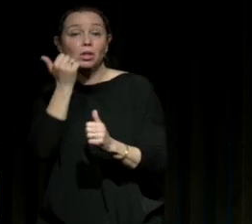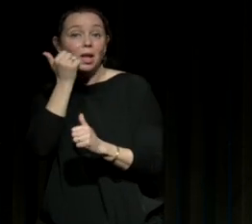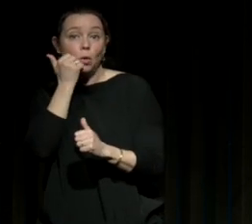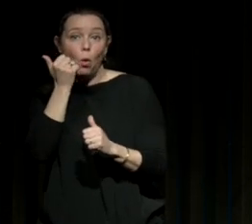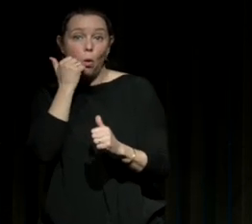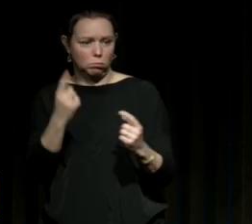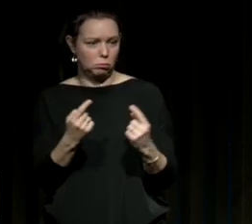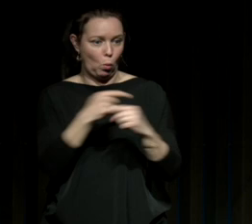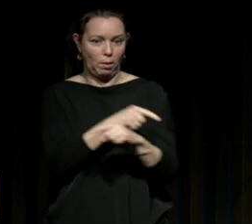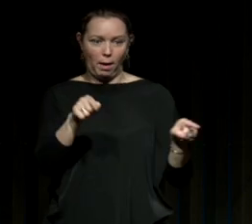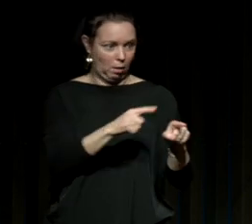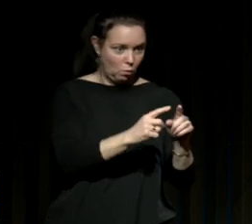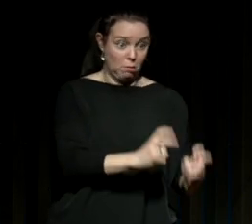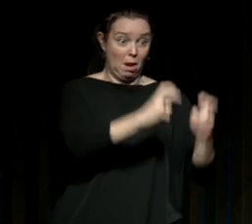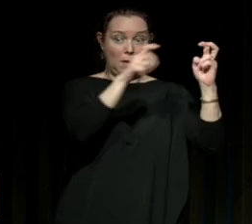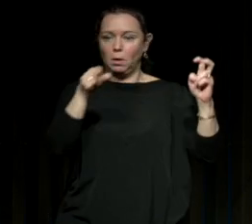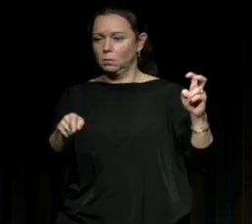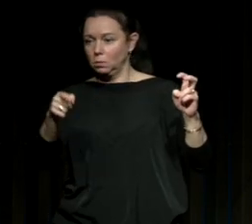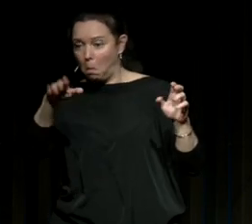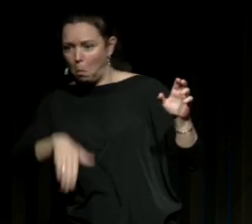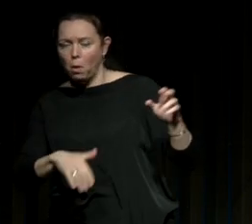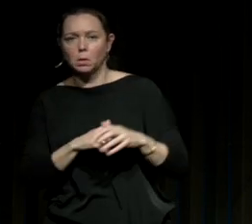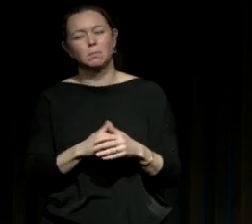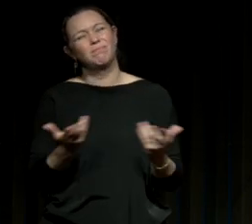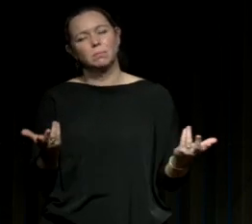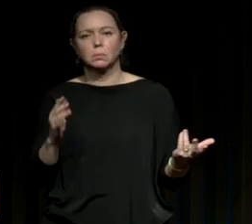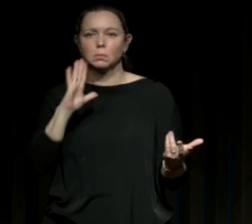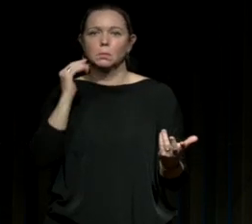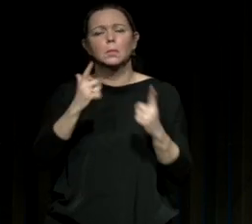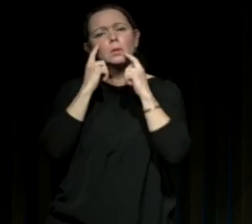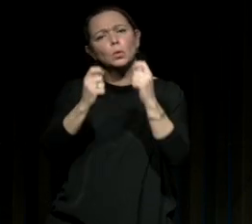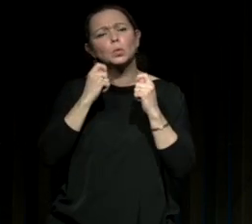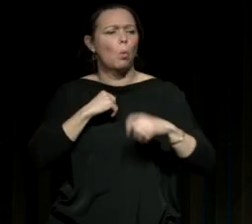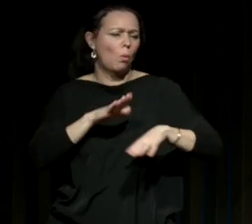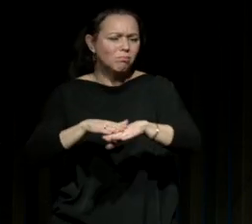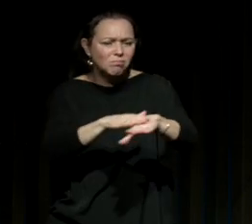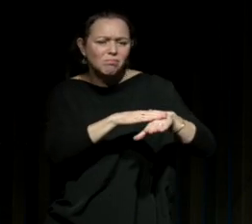qu il faut être très prudent dans ses conseils toujours plus compliqués les uns que les autres